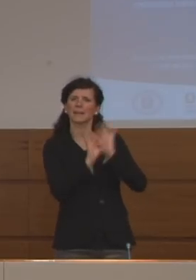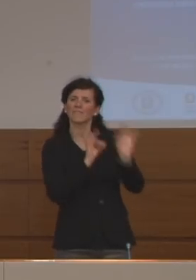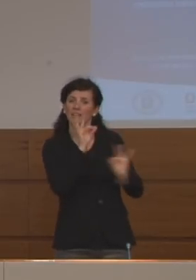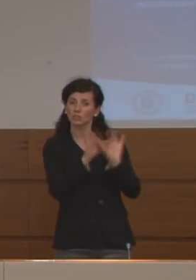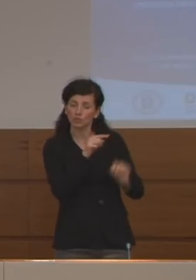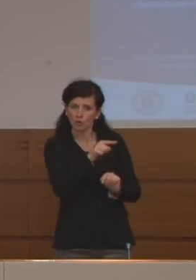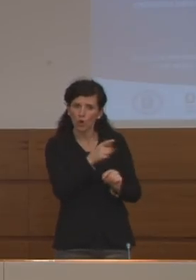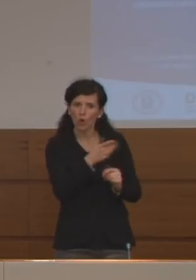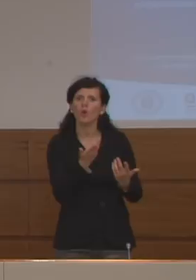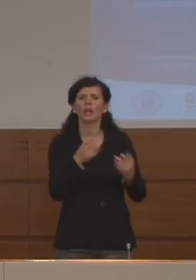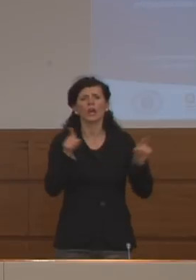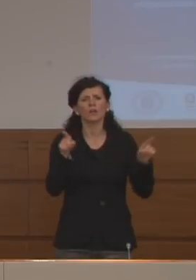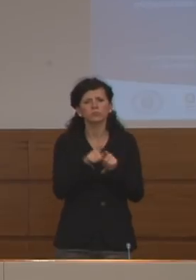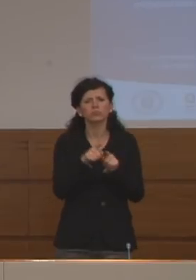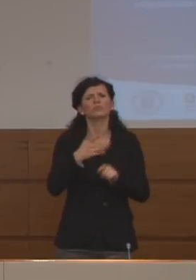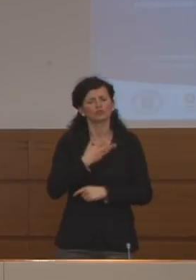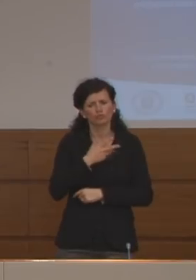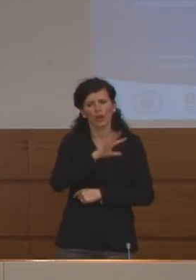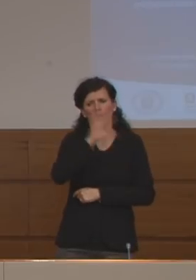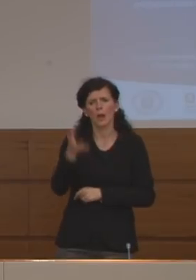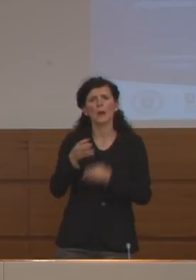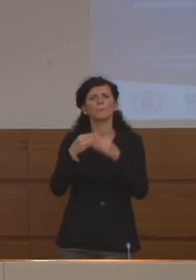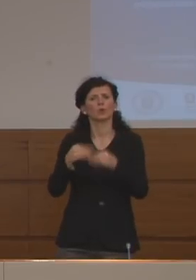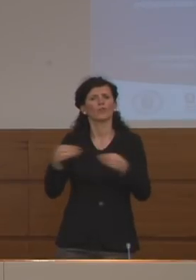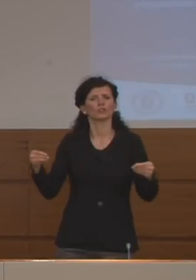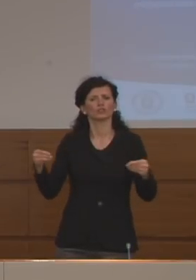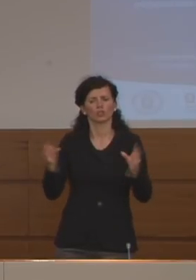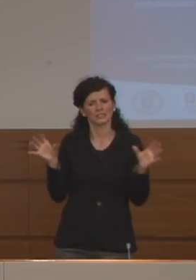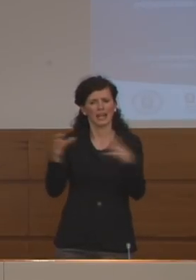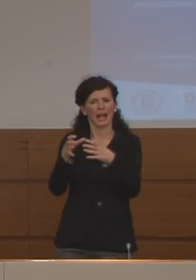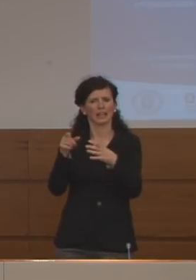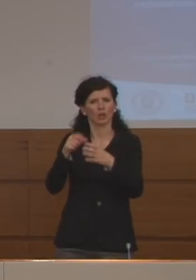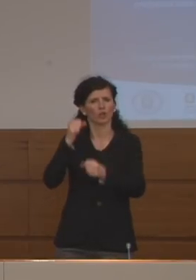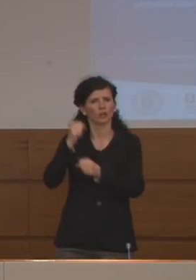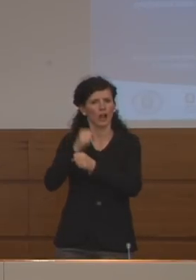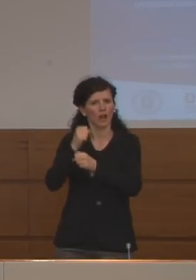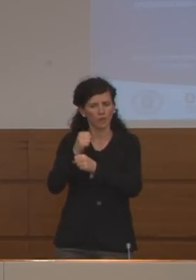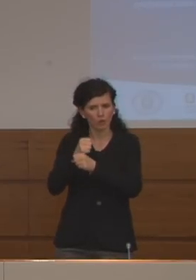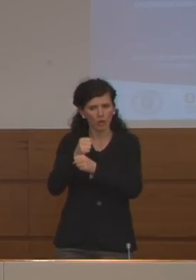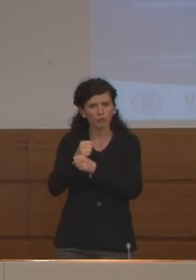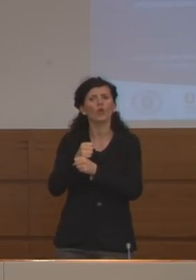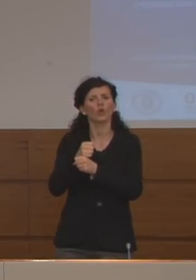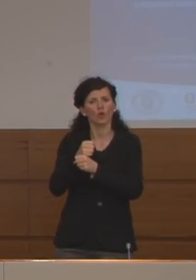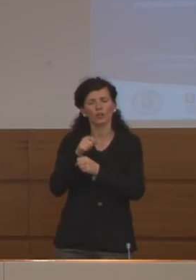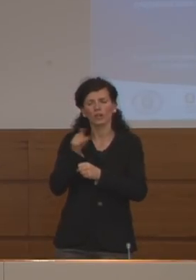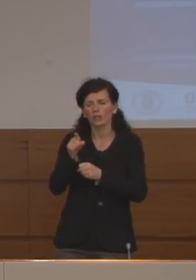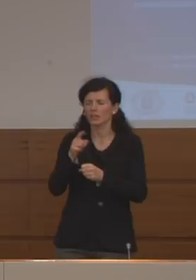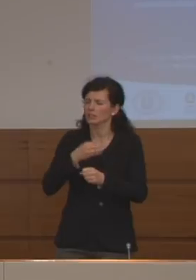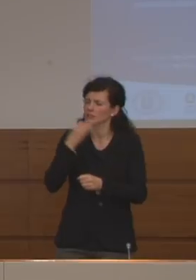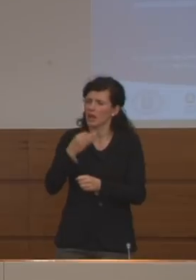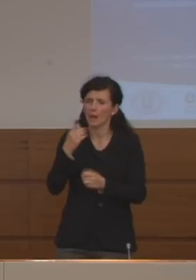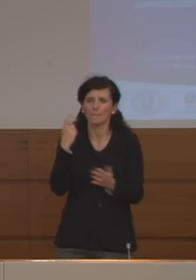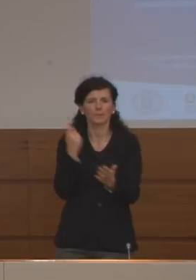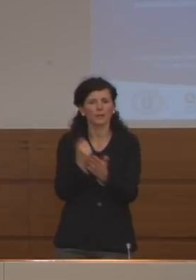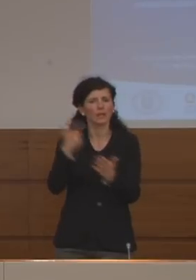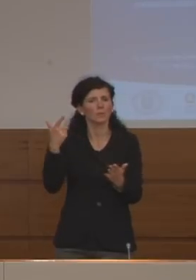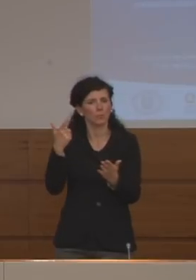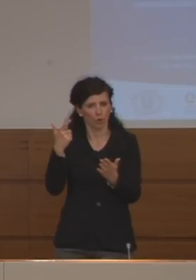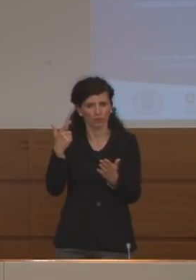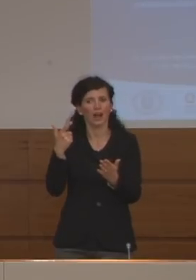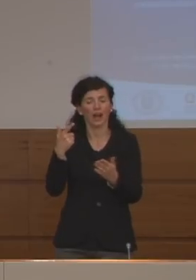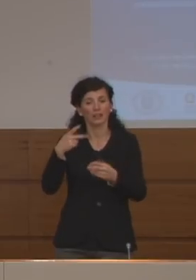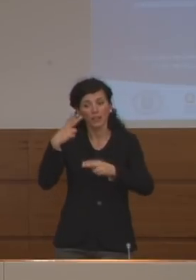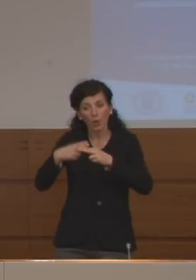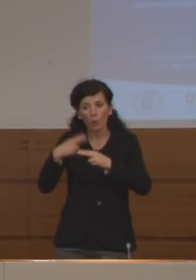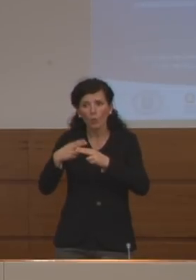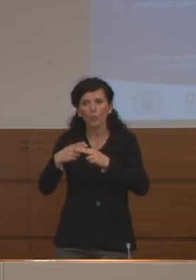il cui lavoro è assolutamente utile per tutti coloro, soprattutto i più fragili,